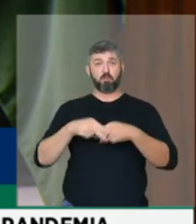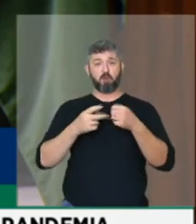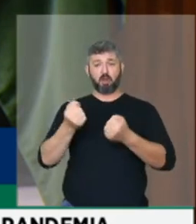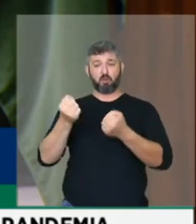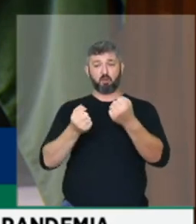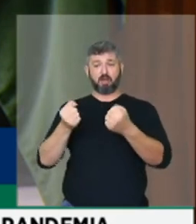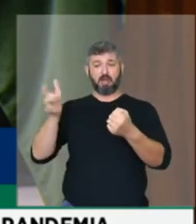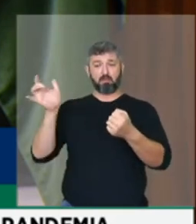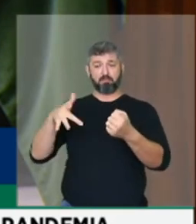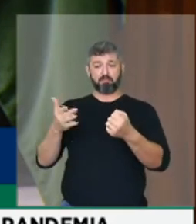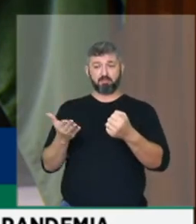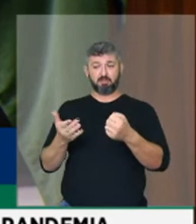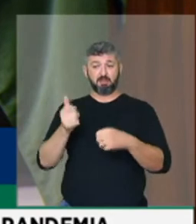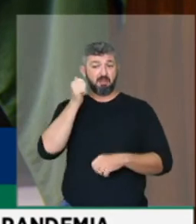PRESIDENTE POR UM FIAT ELBA E